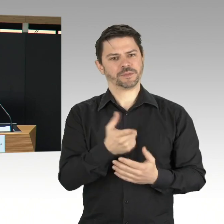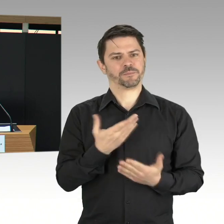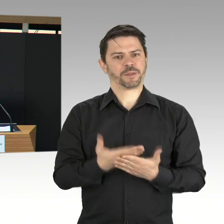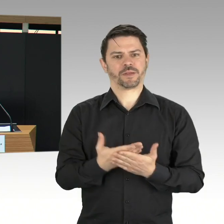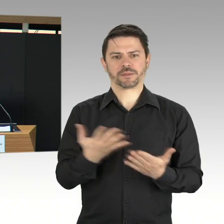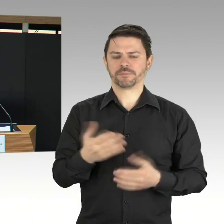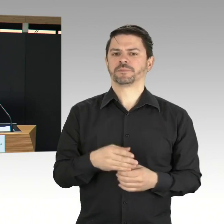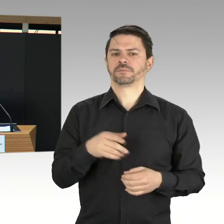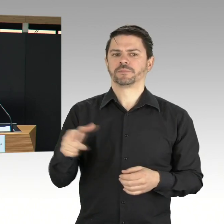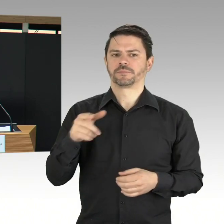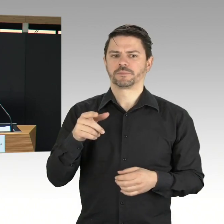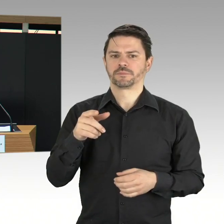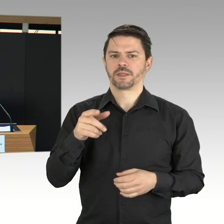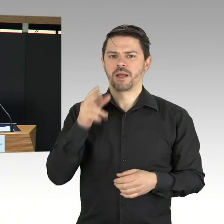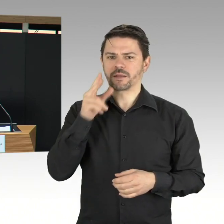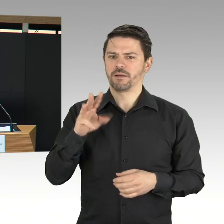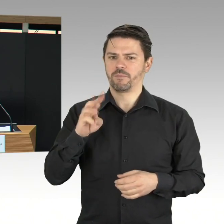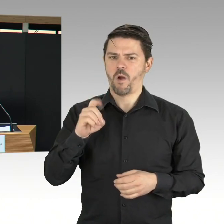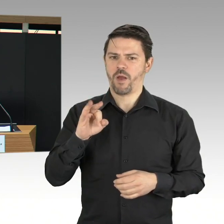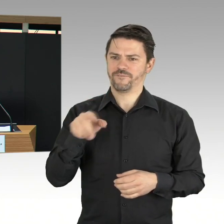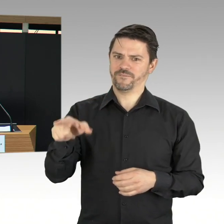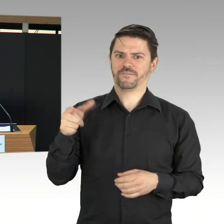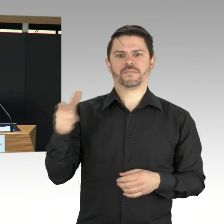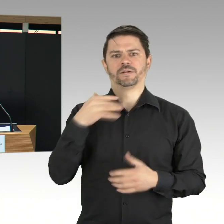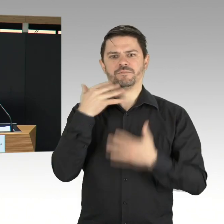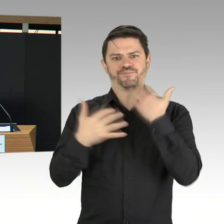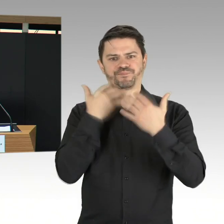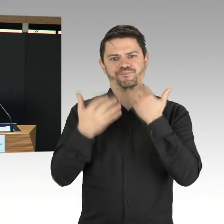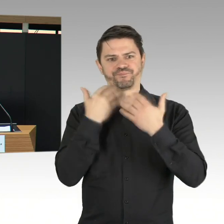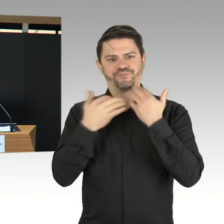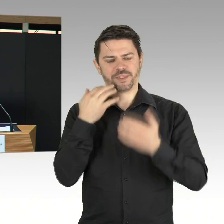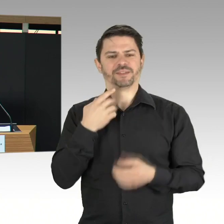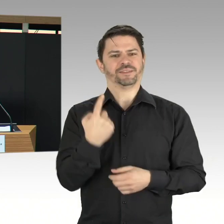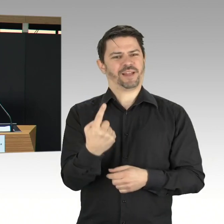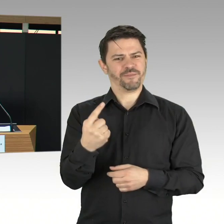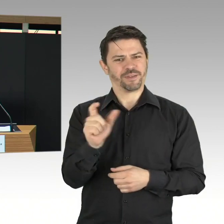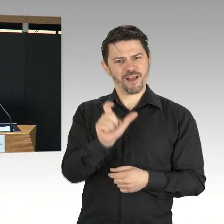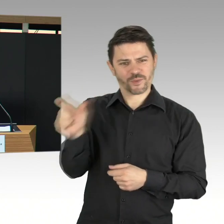unter Rot-Rot oder Rot-Schwarz nicht durchgesetzt werden konnten,